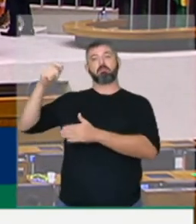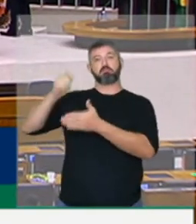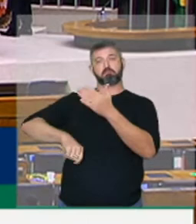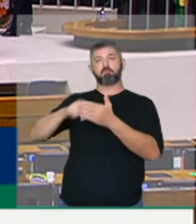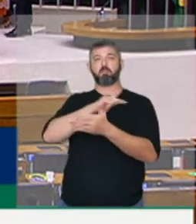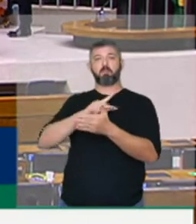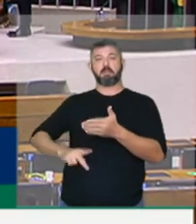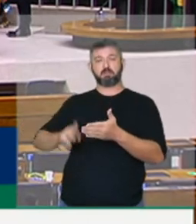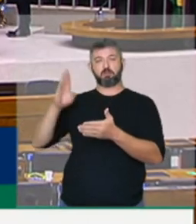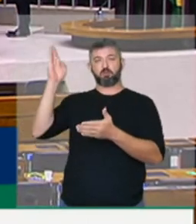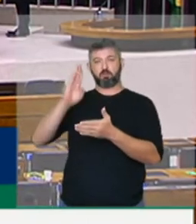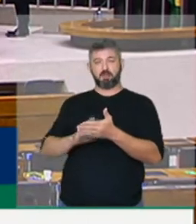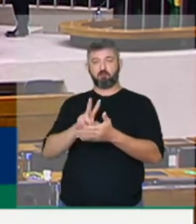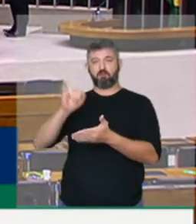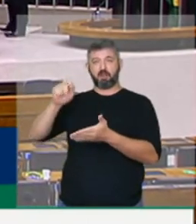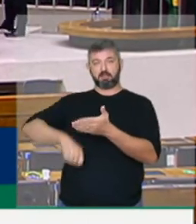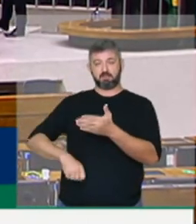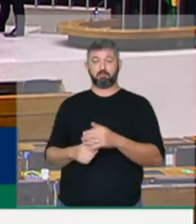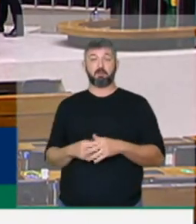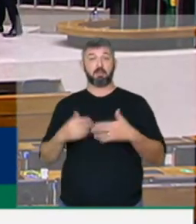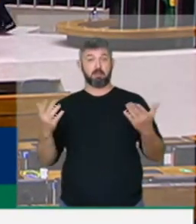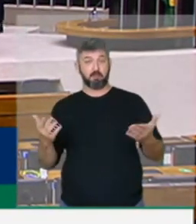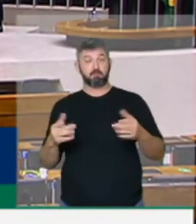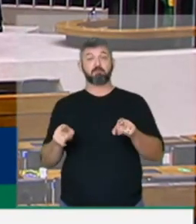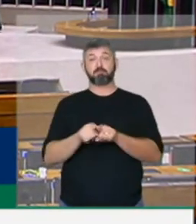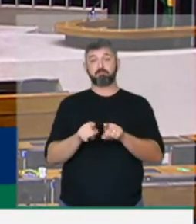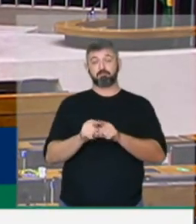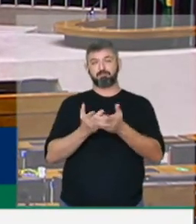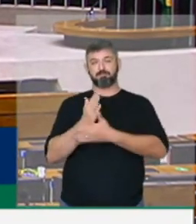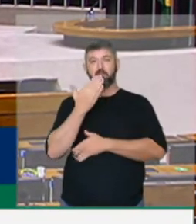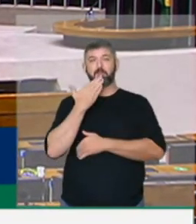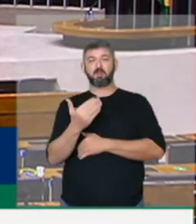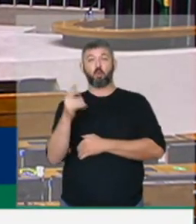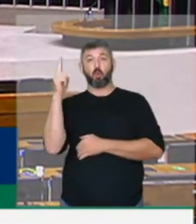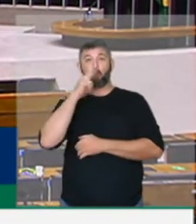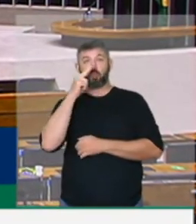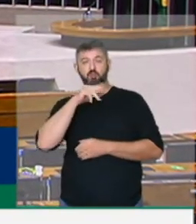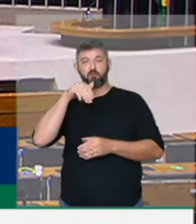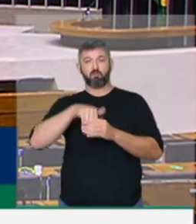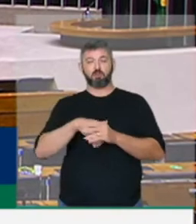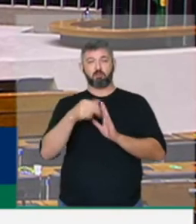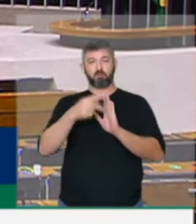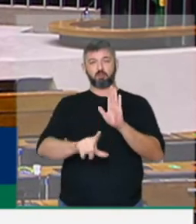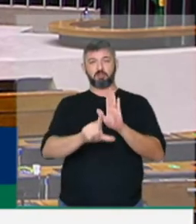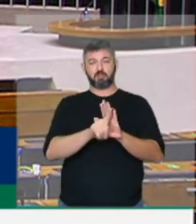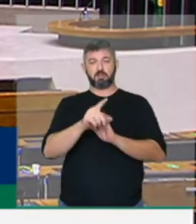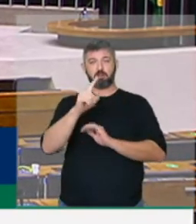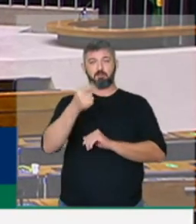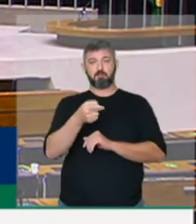AGORA VAI PRA SANÇÃO DO PRESIDENTE DA REPÚBLICA. E ALÉM DISSO FOI APROVADO PEDIDO DE URGÊNCIA PARA O PROJETO DE LEI 1026/2021 A